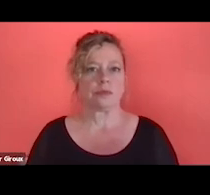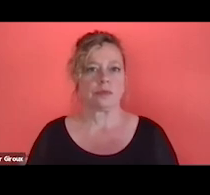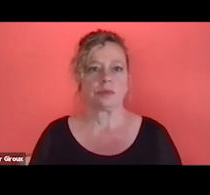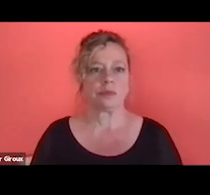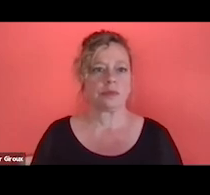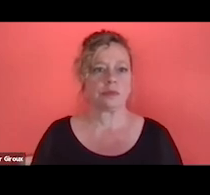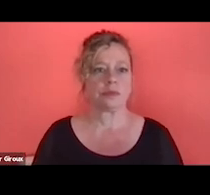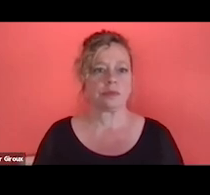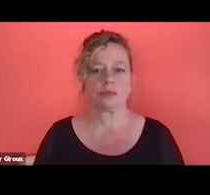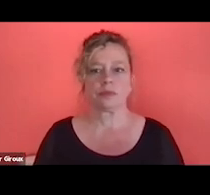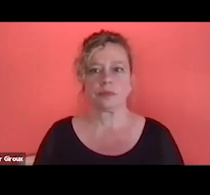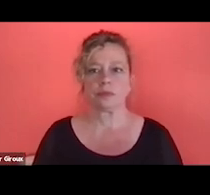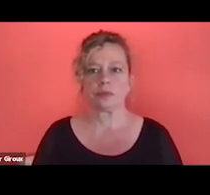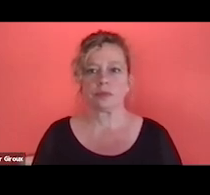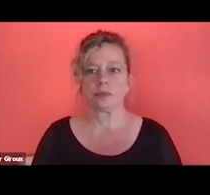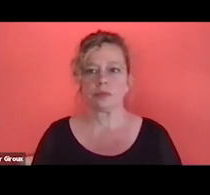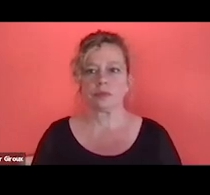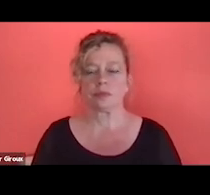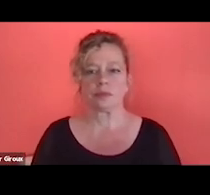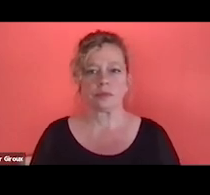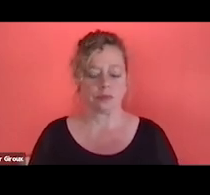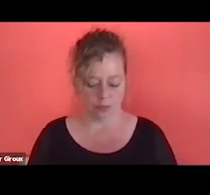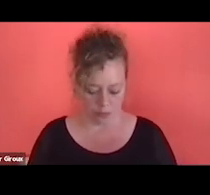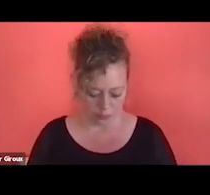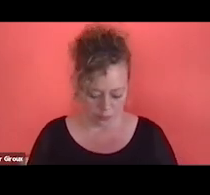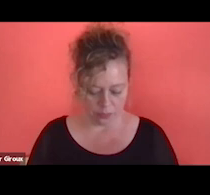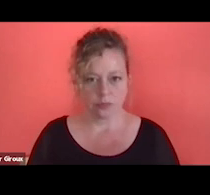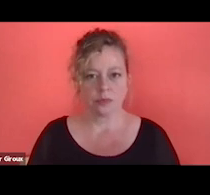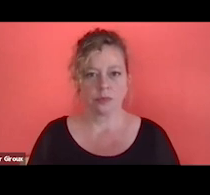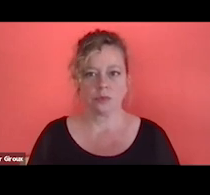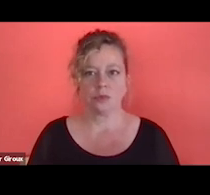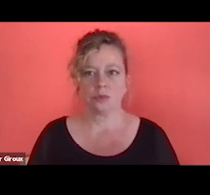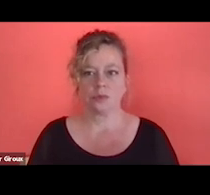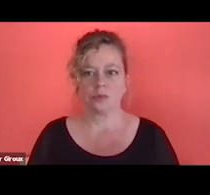Apoyar las Necesidades de Tratamiento y Salud Mental de las Personas Sin Hogar durante el COVID-19.